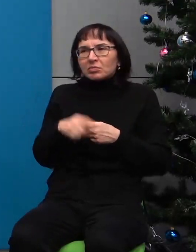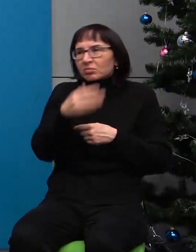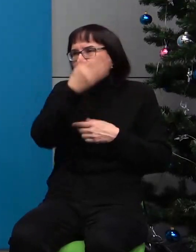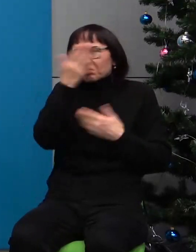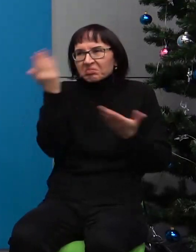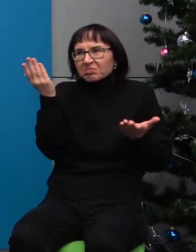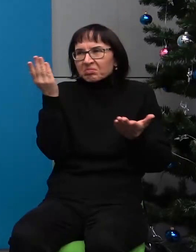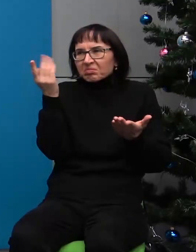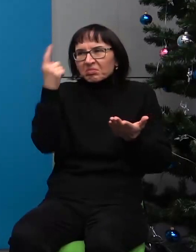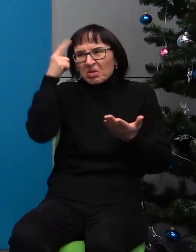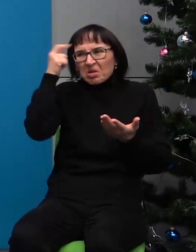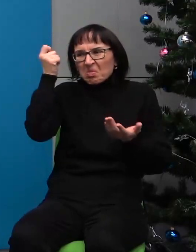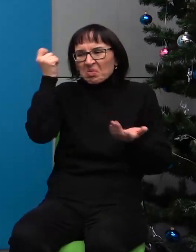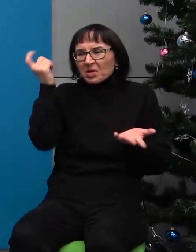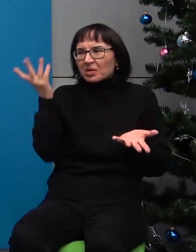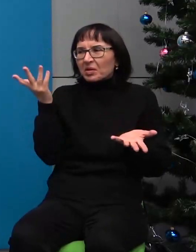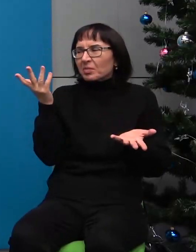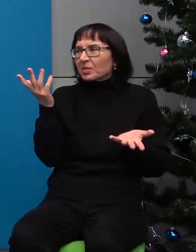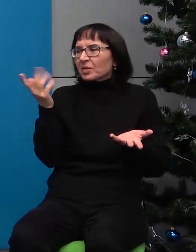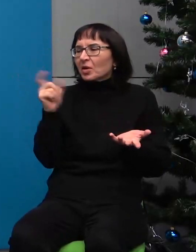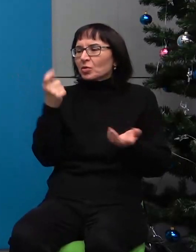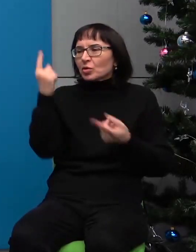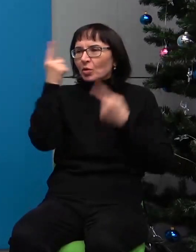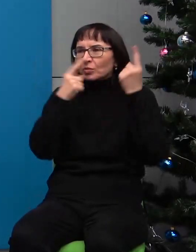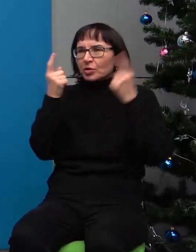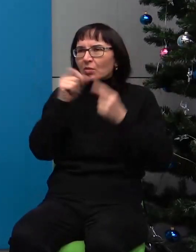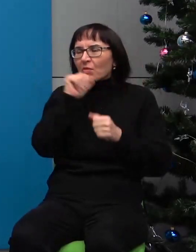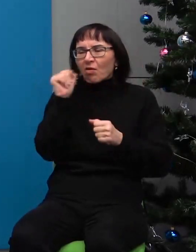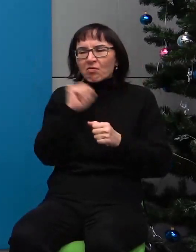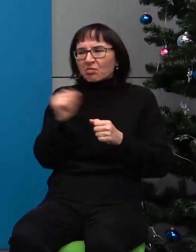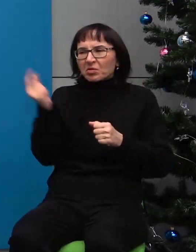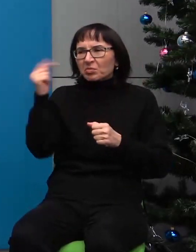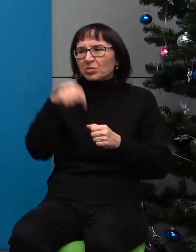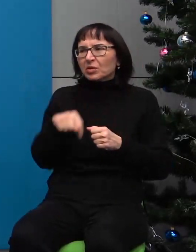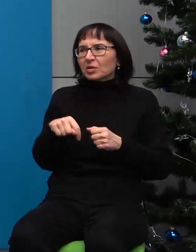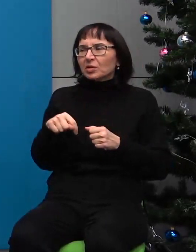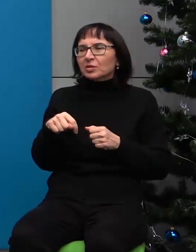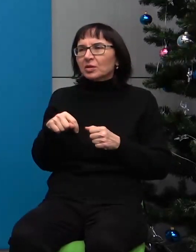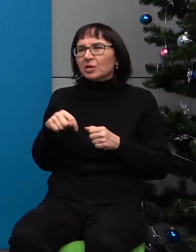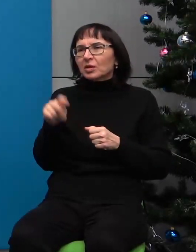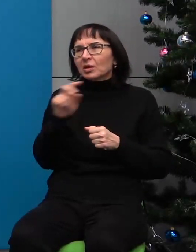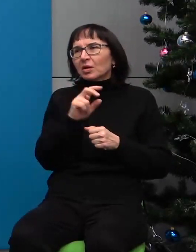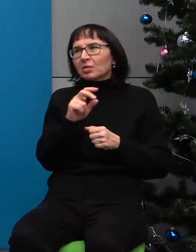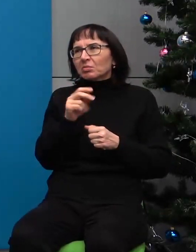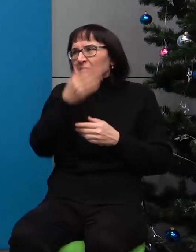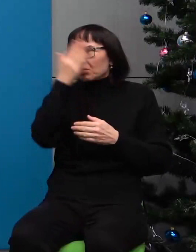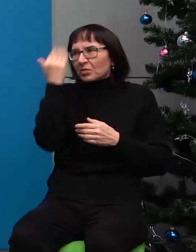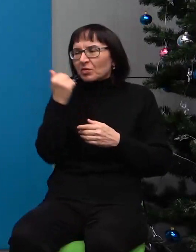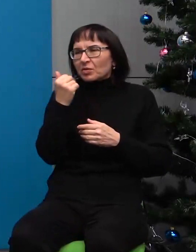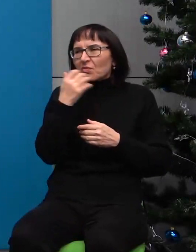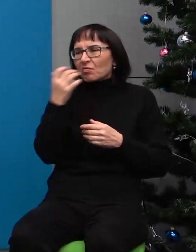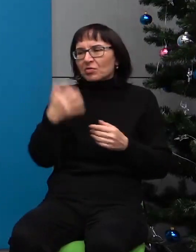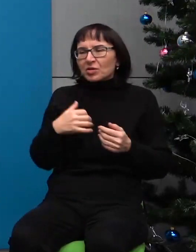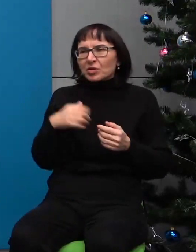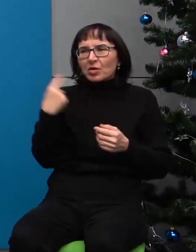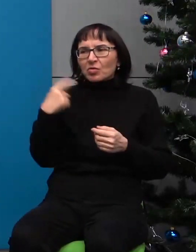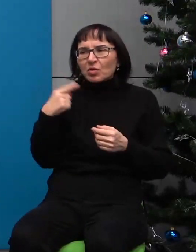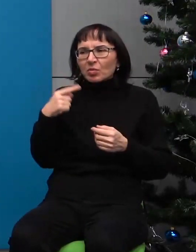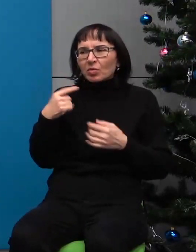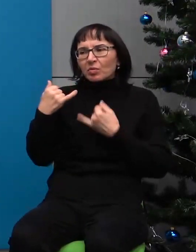Nie pamiętam, co myślałem. Nie, no oczywiście, nikt nie przyjdzie. Znaczy ja jeszcze wtedy nie wiedziałem, bo ja nigdy wcześniej nie byłem na czyimś spotkaniu autorskim,